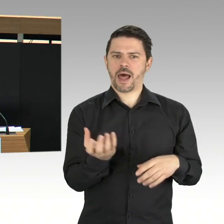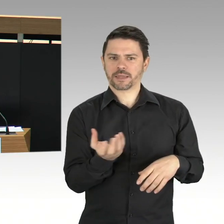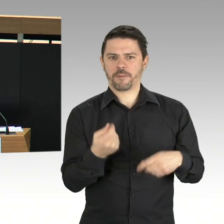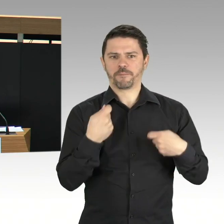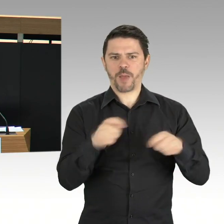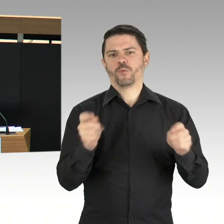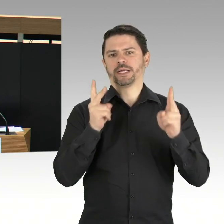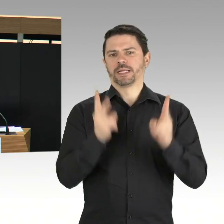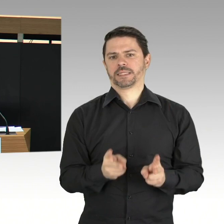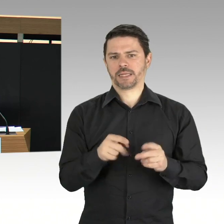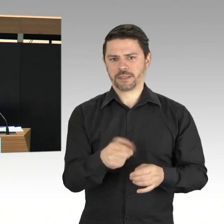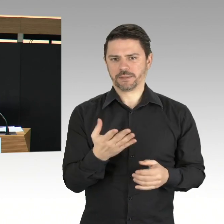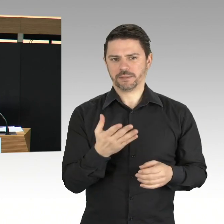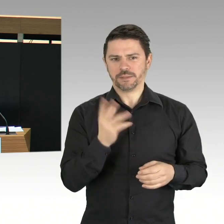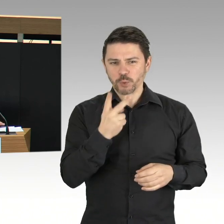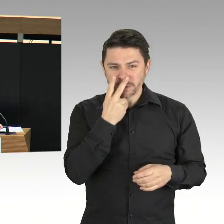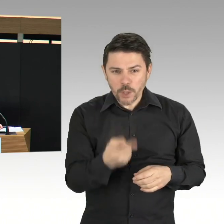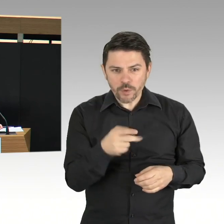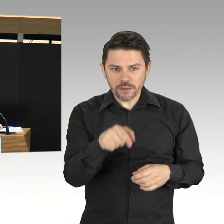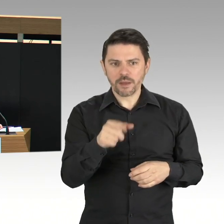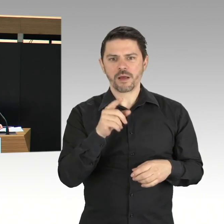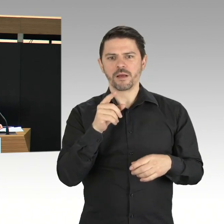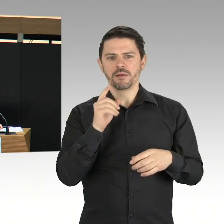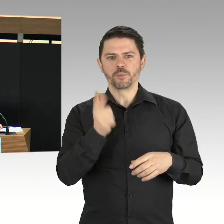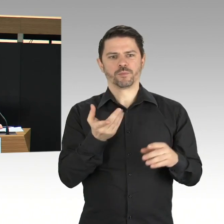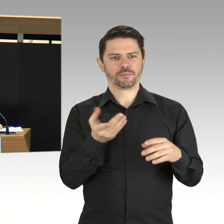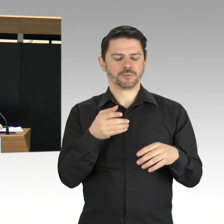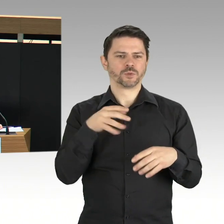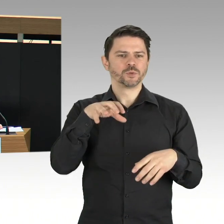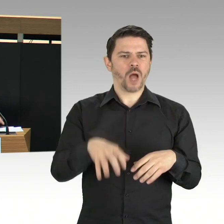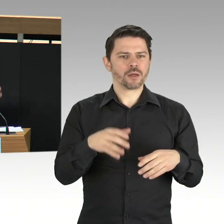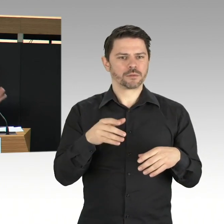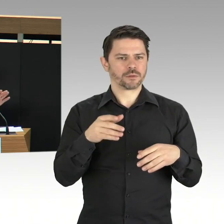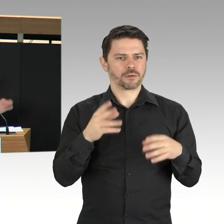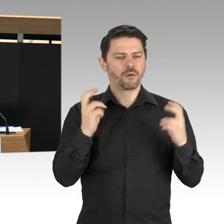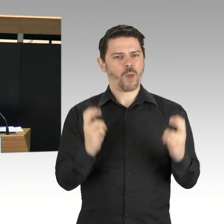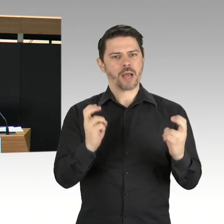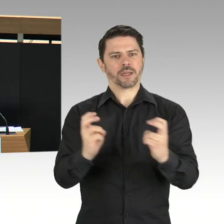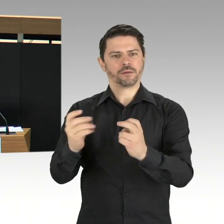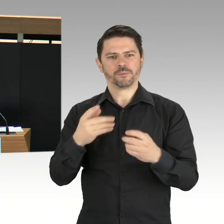Das müssen wir in eine konkrete Planung gemeinsam packen und wir sorgen auch bei Mietendeckel für die Zukunft vor,